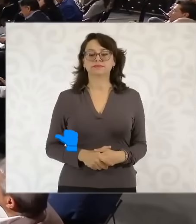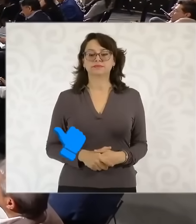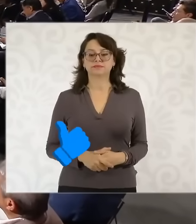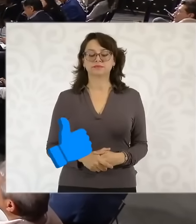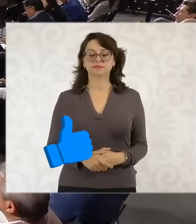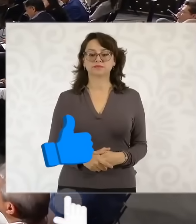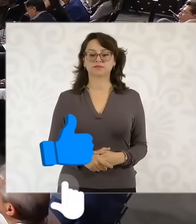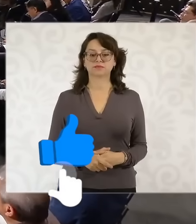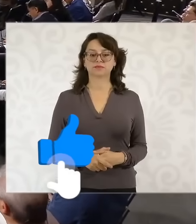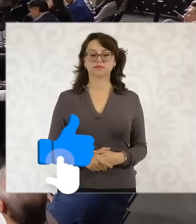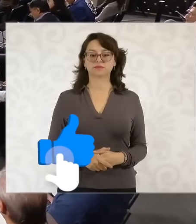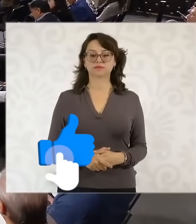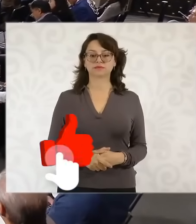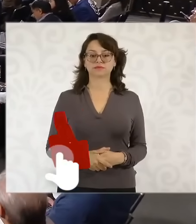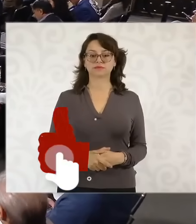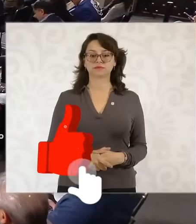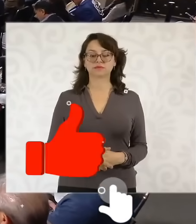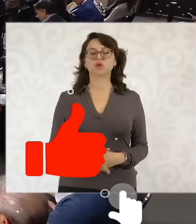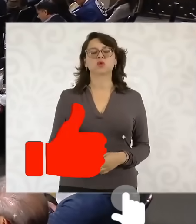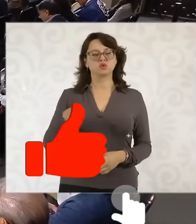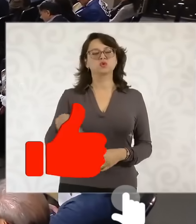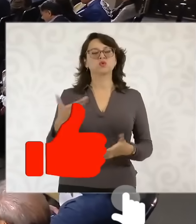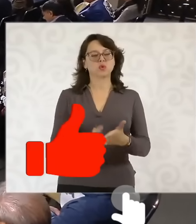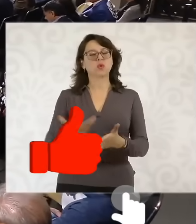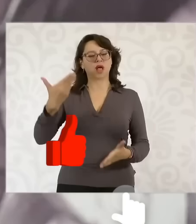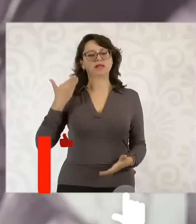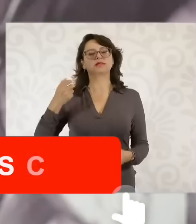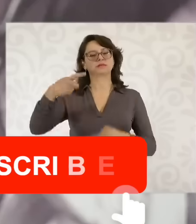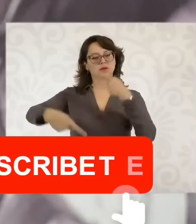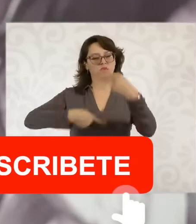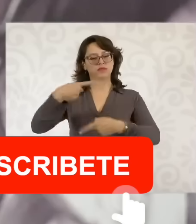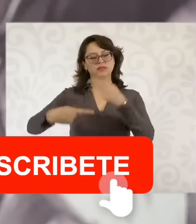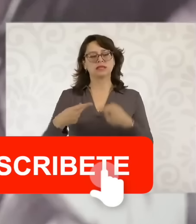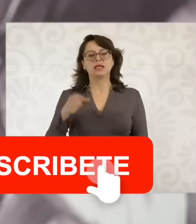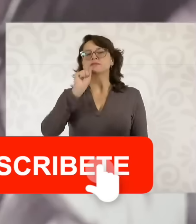me habías preguntado eh sobre el tema de las notas precitalizadas. Eh, como se mencionó